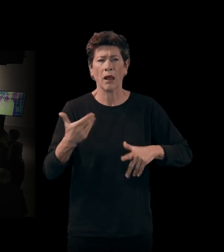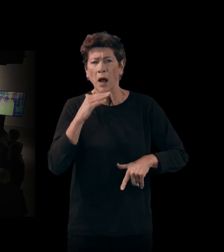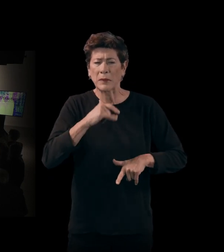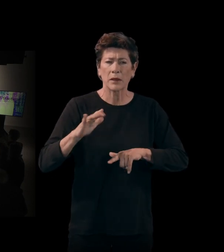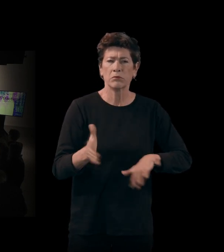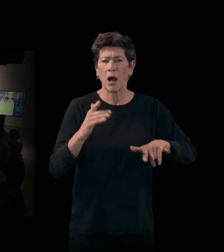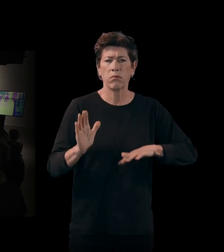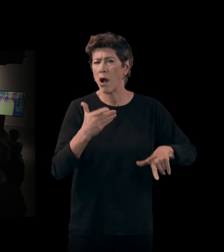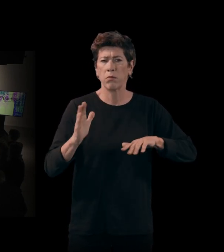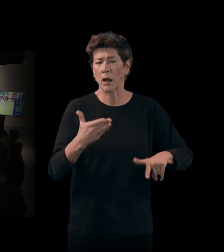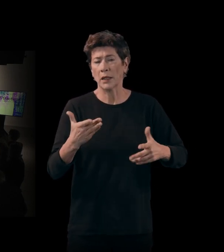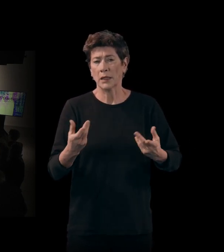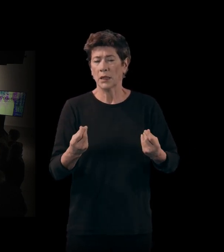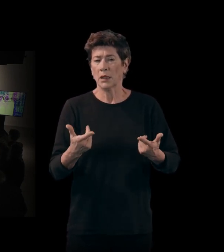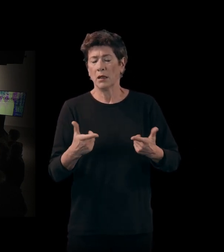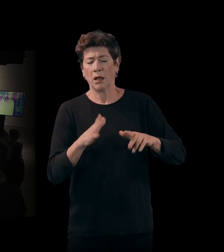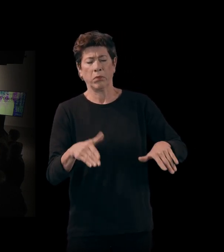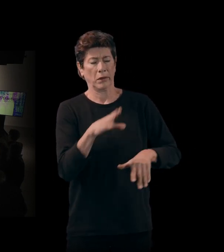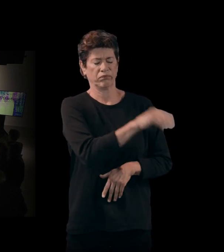mettre des choses dans des cases : noire, blanc, bon, méchant.